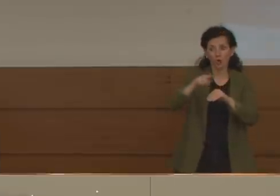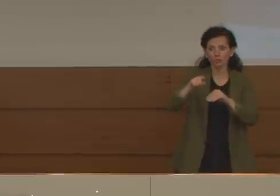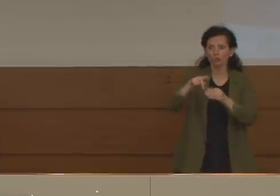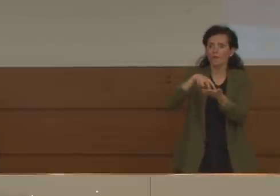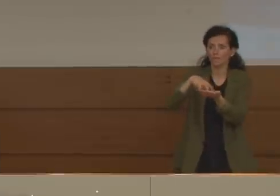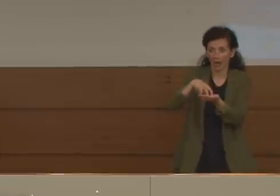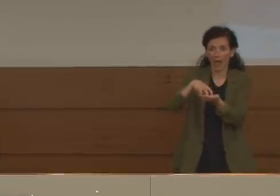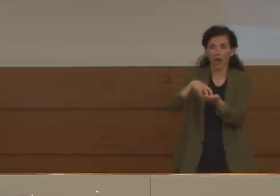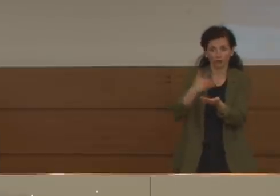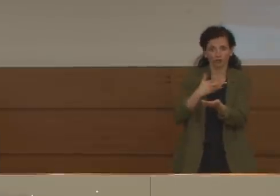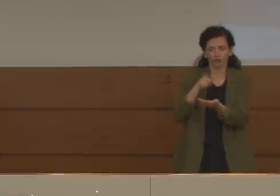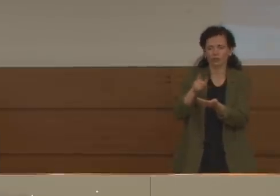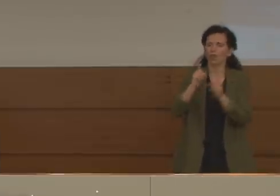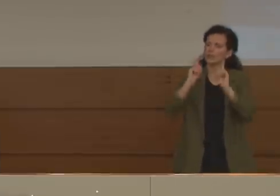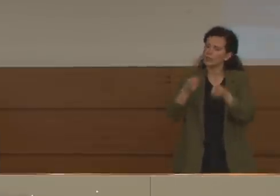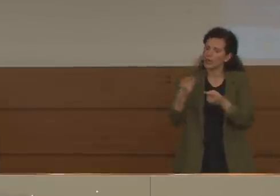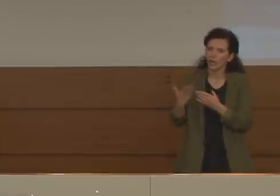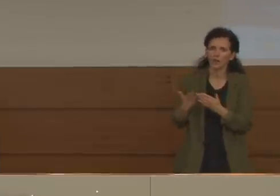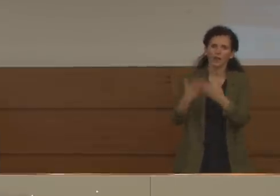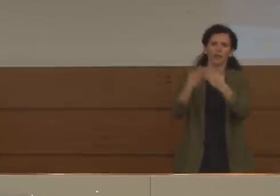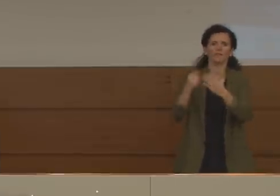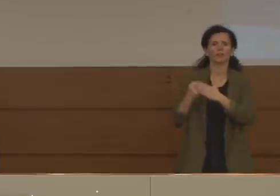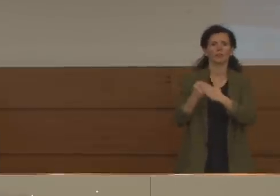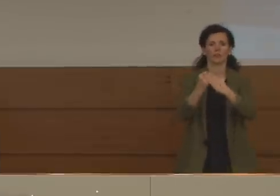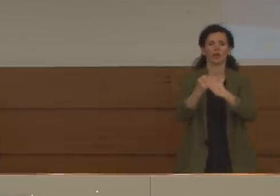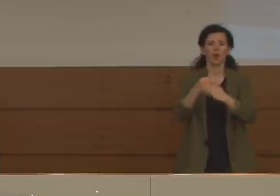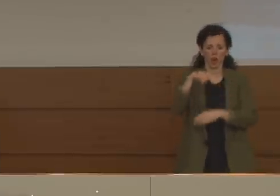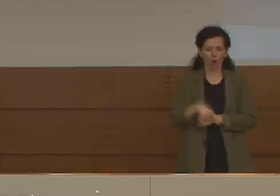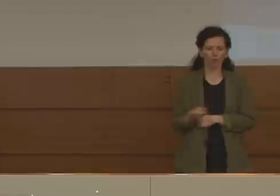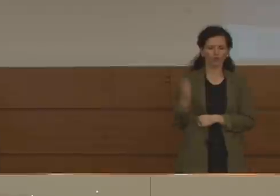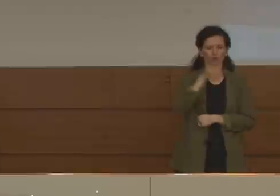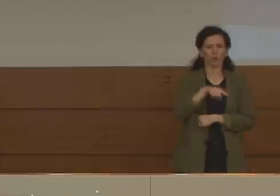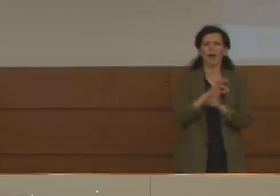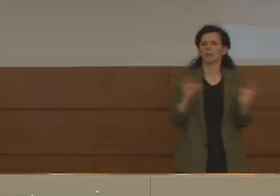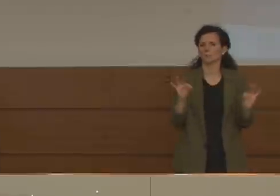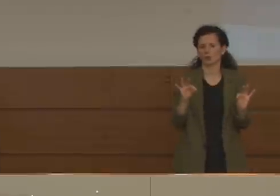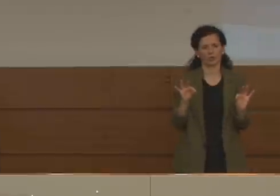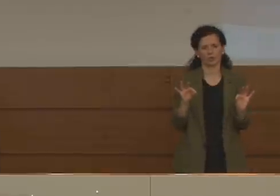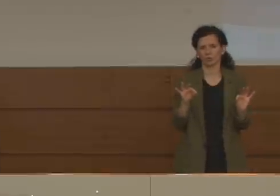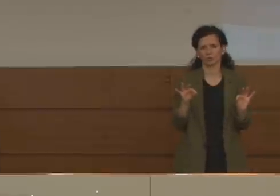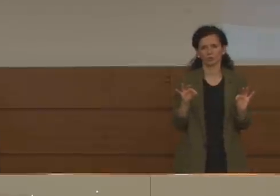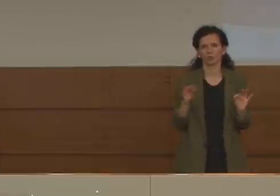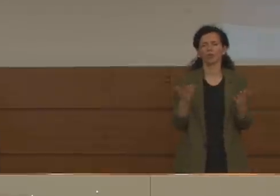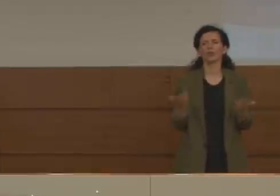questa epidemia, non si fa dall'oggi al domani. Però è chiarissimo che è uno dei